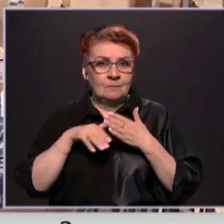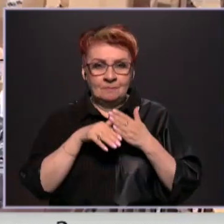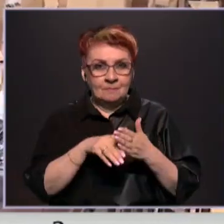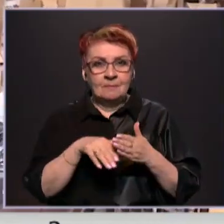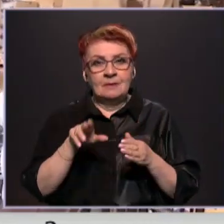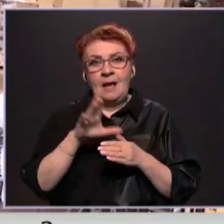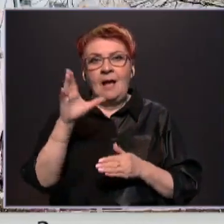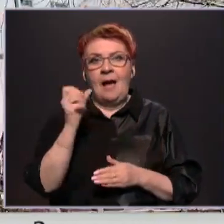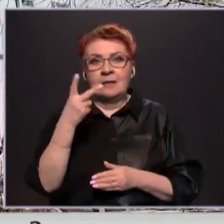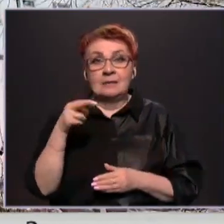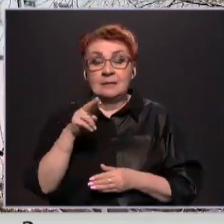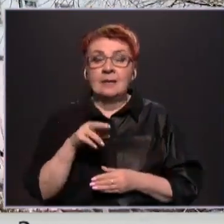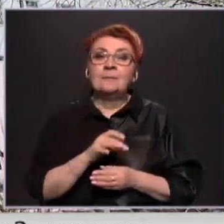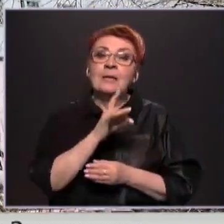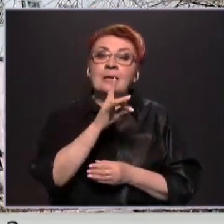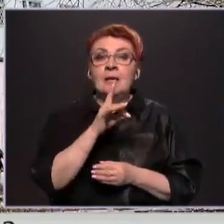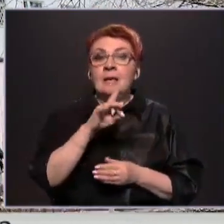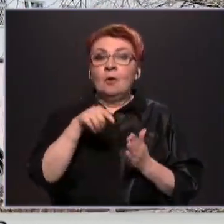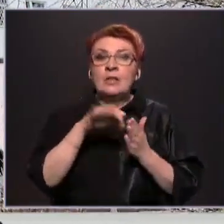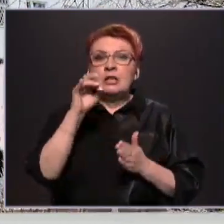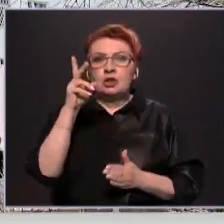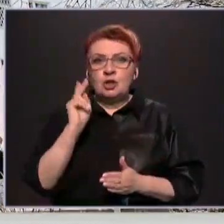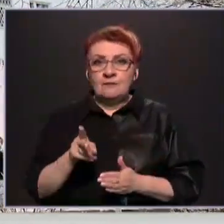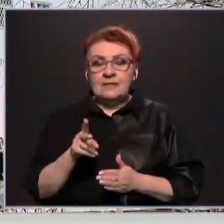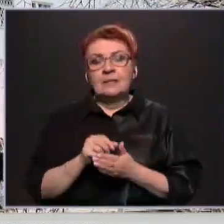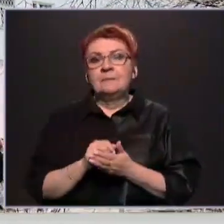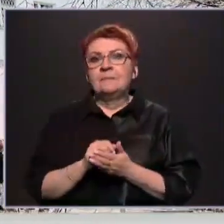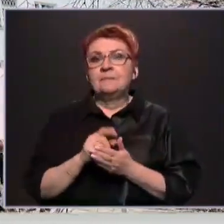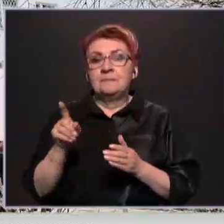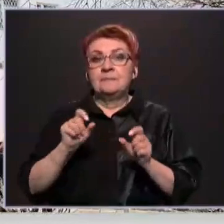временем при Военном госпитале Ижевской силами прихожана Михаила Архангельского кафедральному